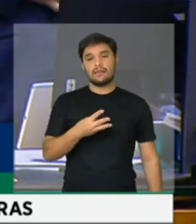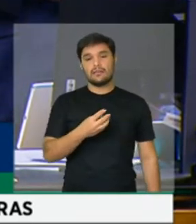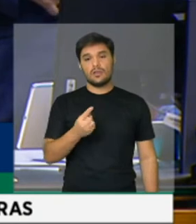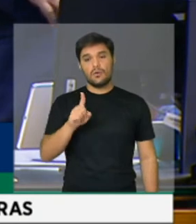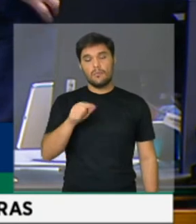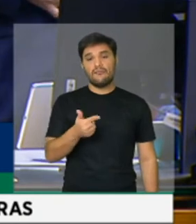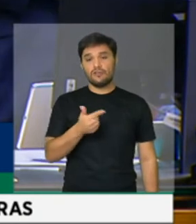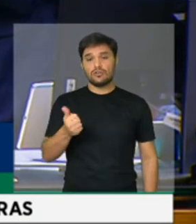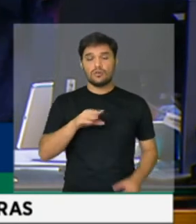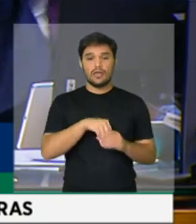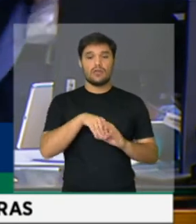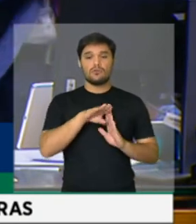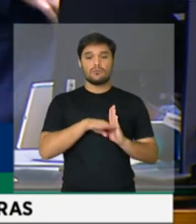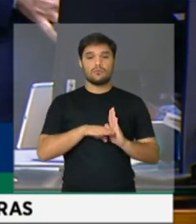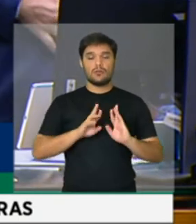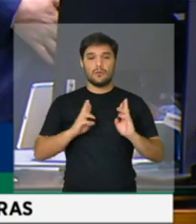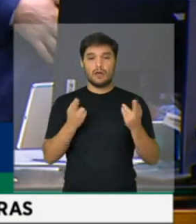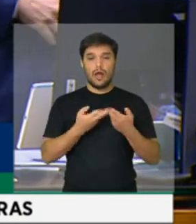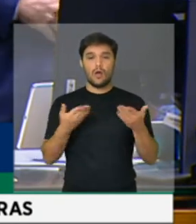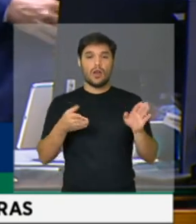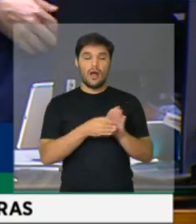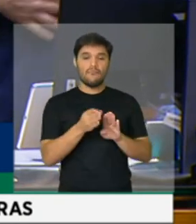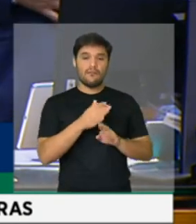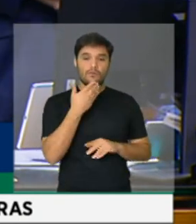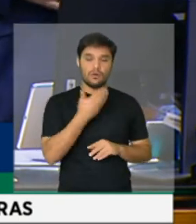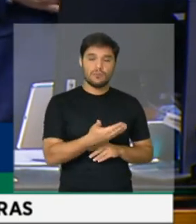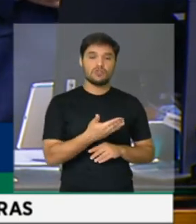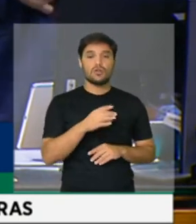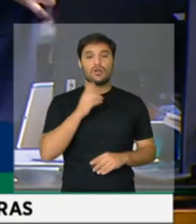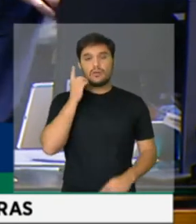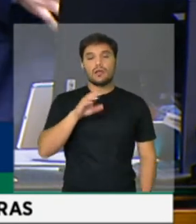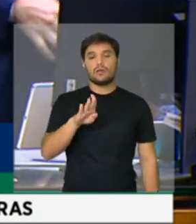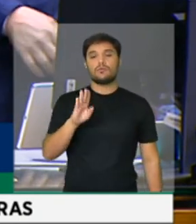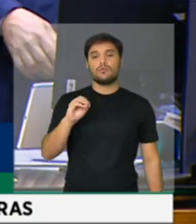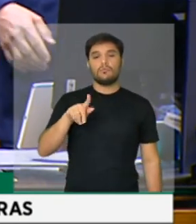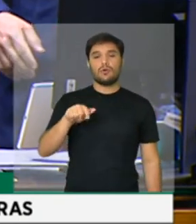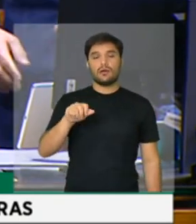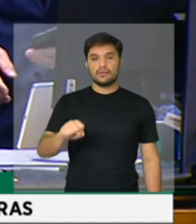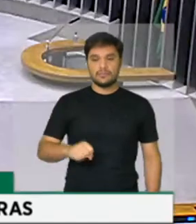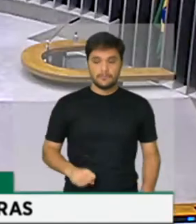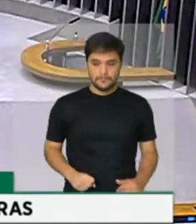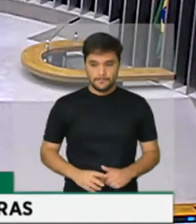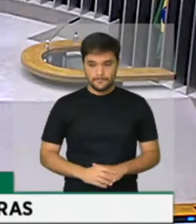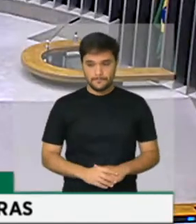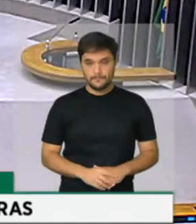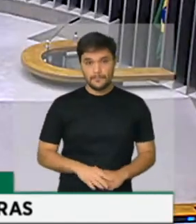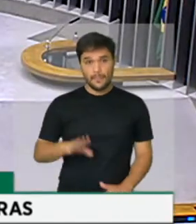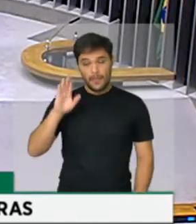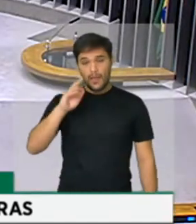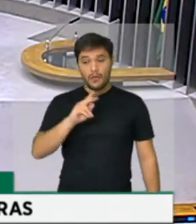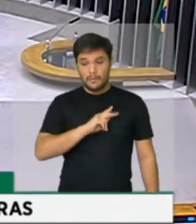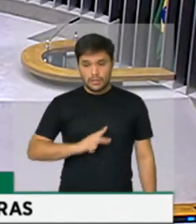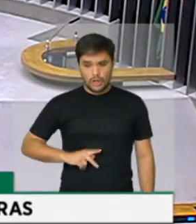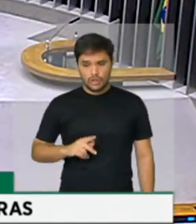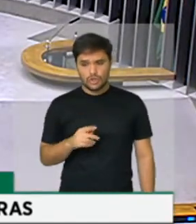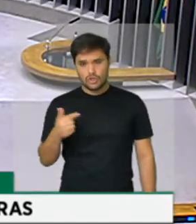DO ART. 117, COMBINADOS COM O POR UMA SESSÃO DA DISCUSSÃO DA MEDIDA PROVISÓRIA 1O31/21, ART. 177, PARÁGRAFO 1 ° DO REGIMENTO INTERNO O ADIAMENTO